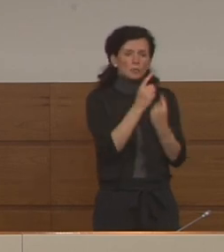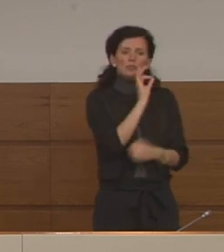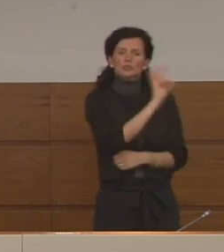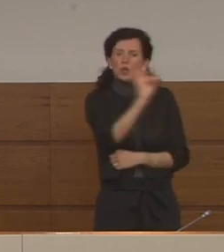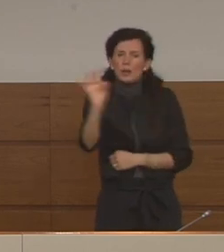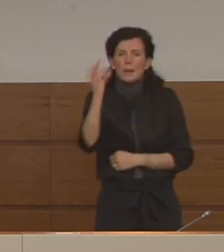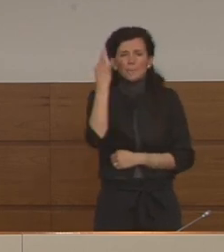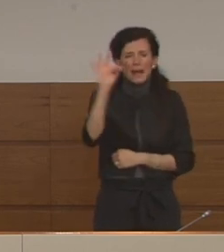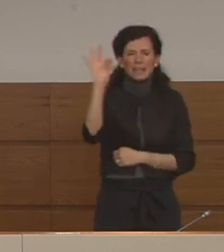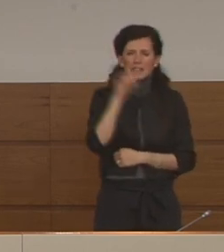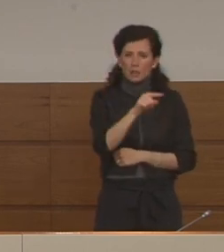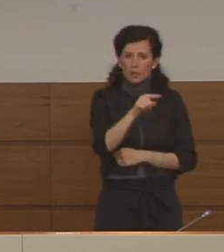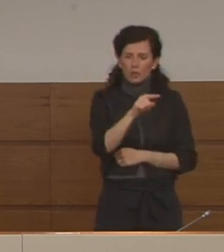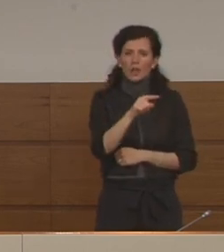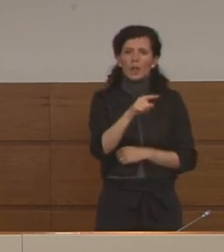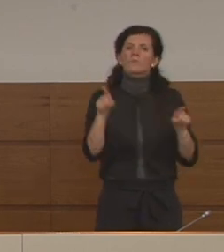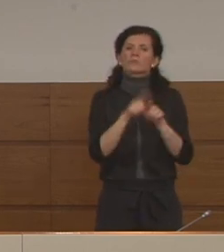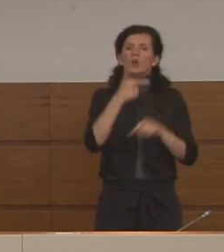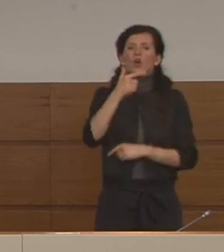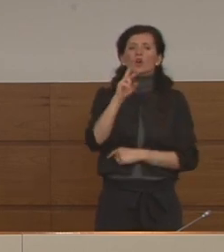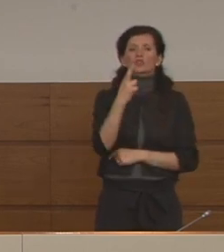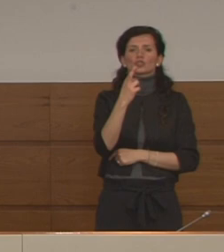Come il caso di Troina, chiamando il